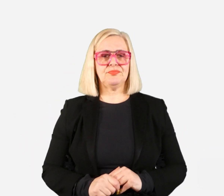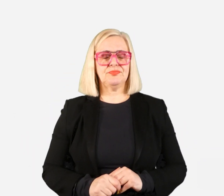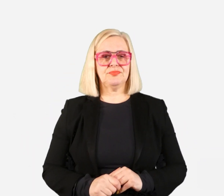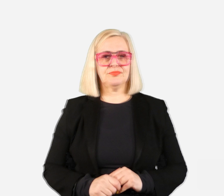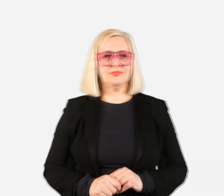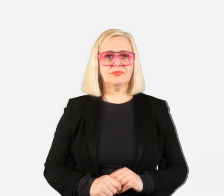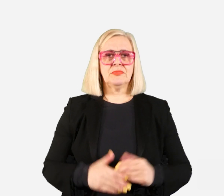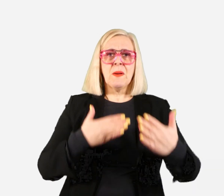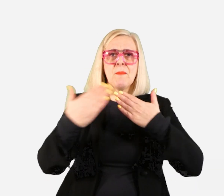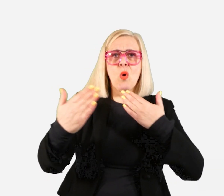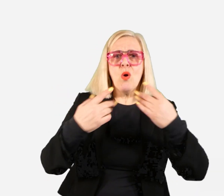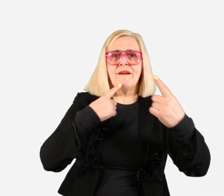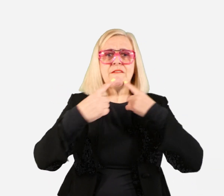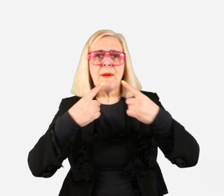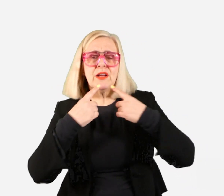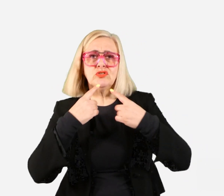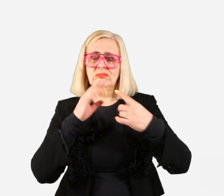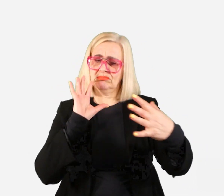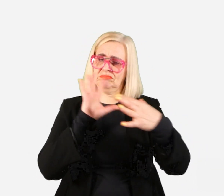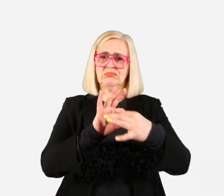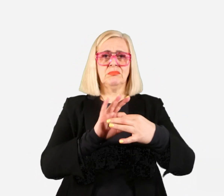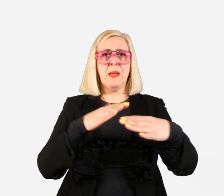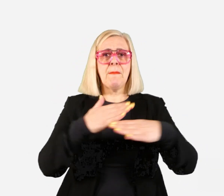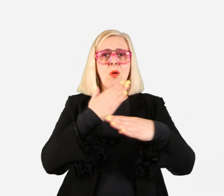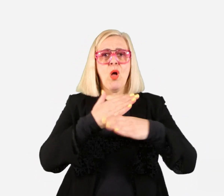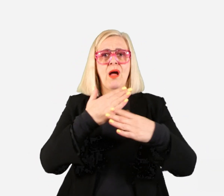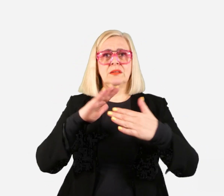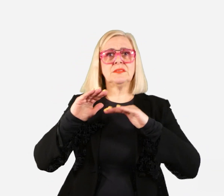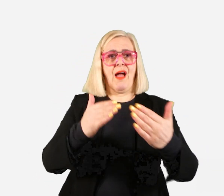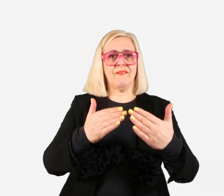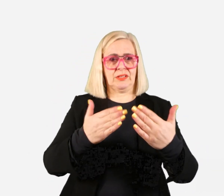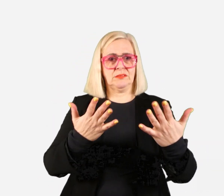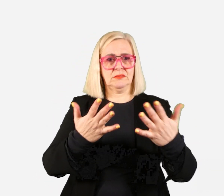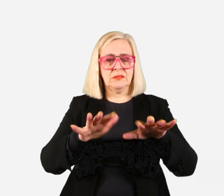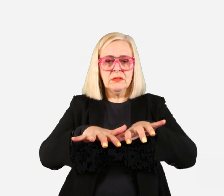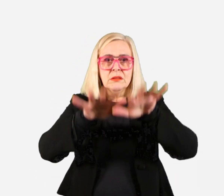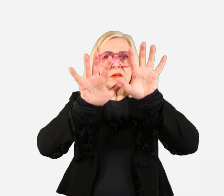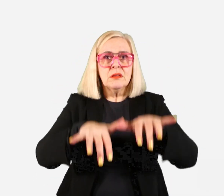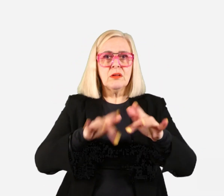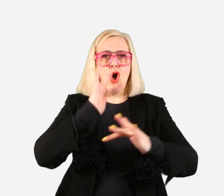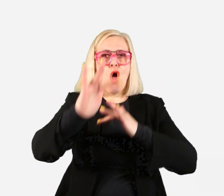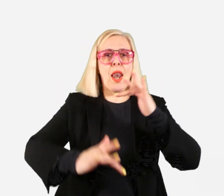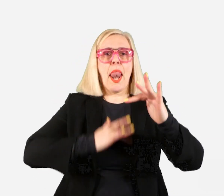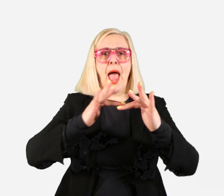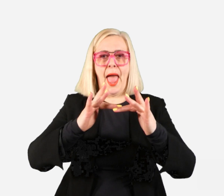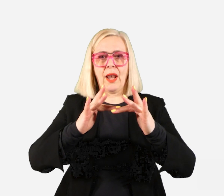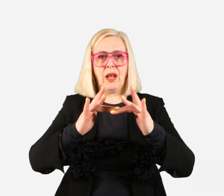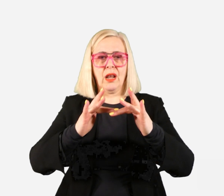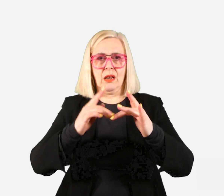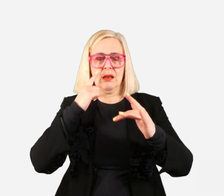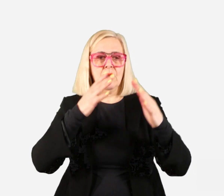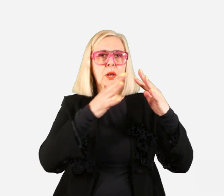I gael rhagor o wybodaeth, cysylltwch â Gwasanaethau Cyflogwyr trwy gwblhau’r ffurflen ymholiadau